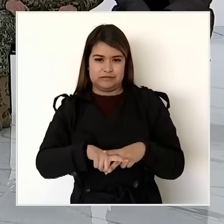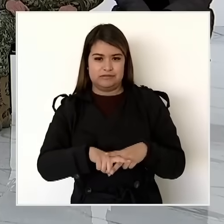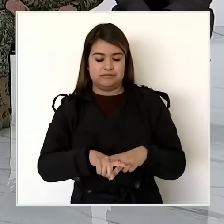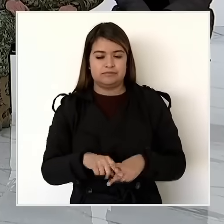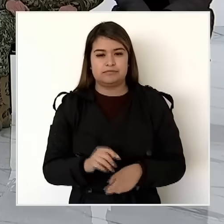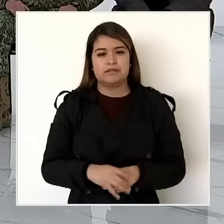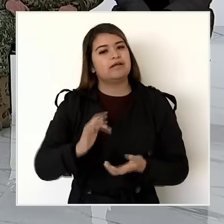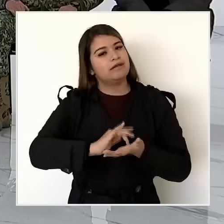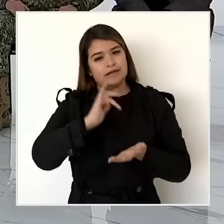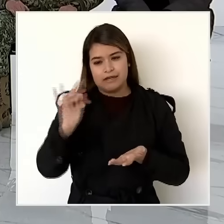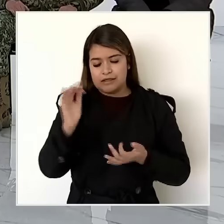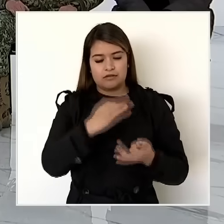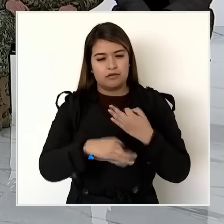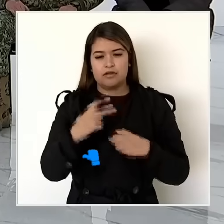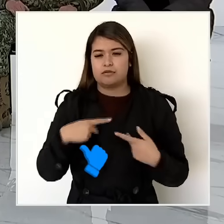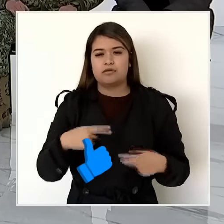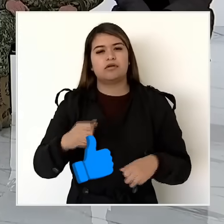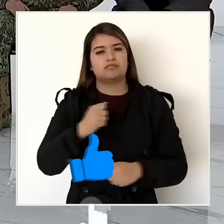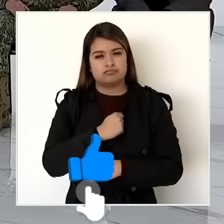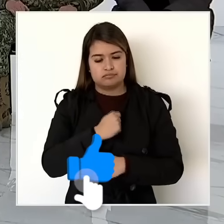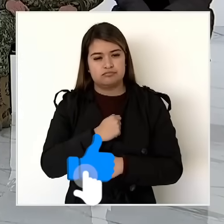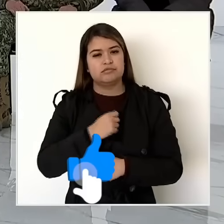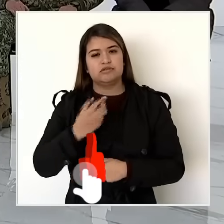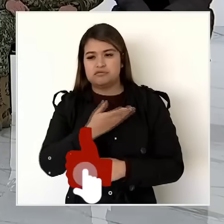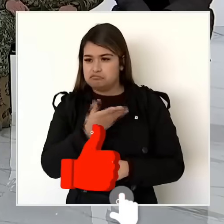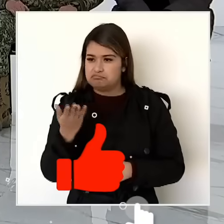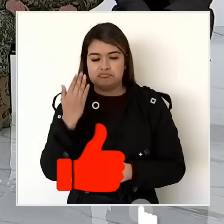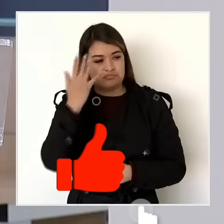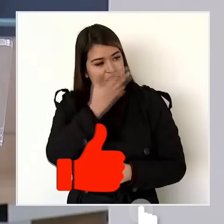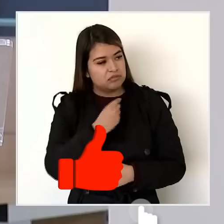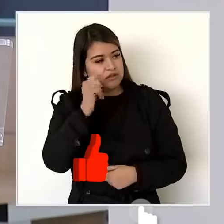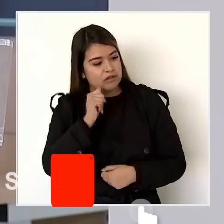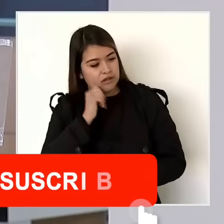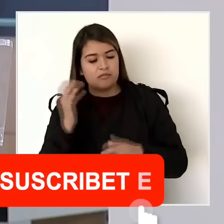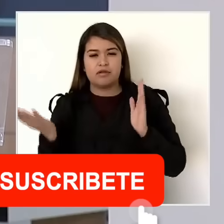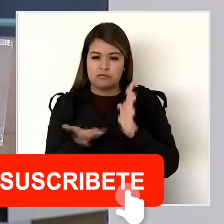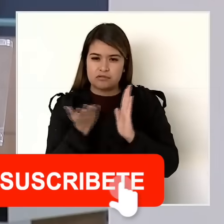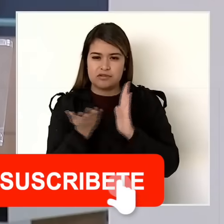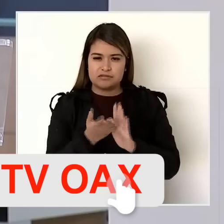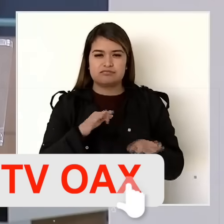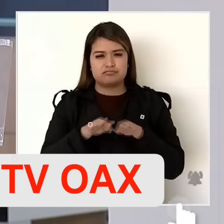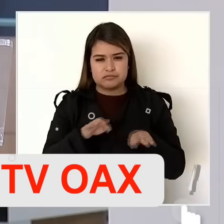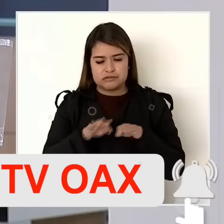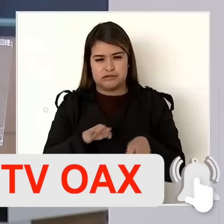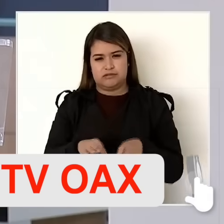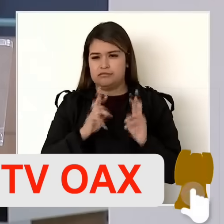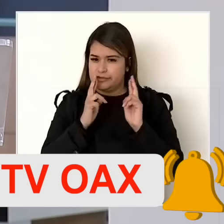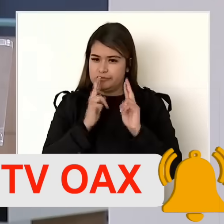como siempre desarrollan con profesionalismo y excelencia el trabajo que desempeñan.